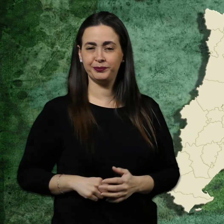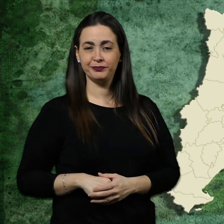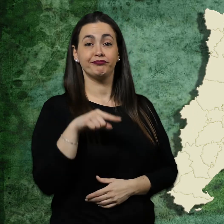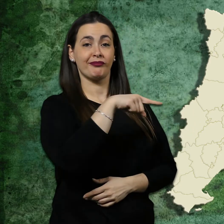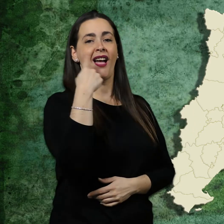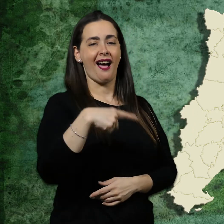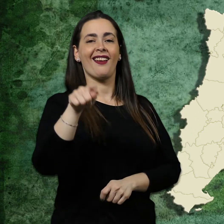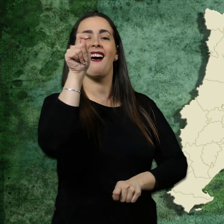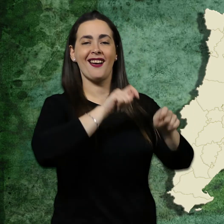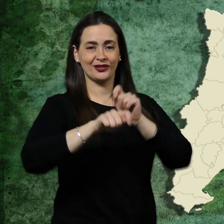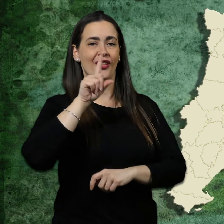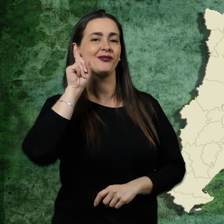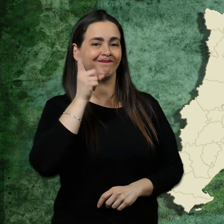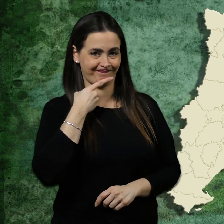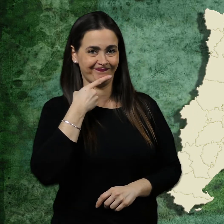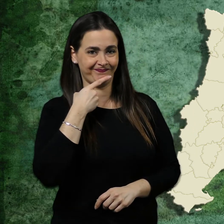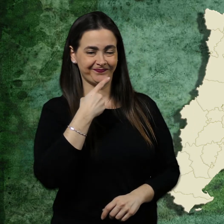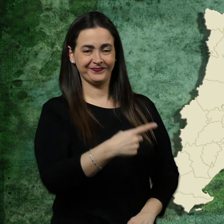Té l’Associació Centre de Persones Sordes del Baix Empordà.